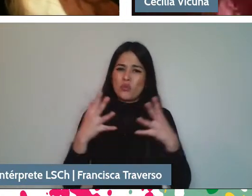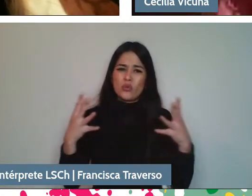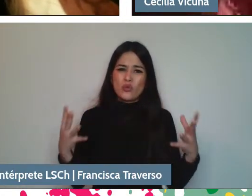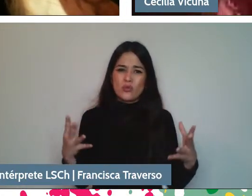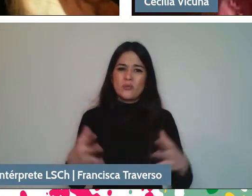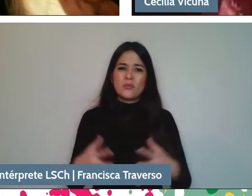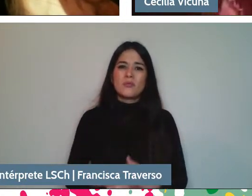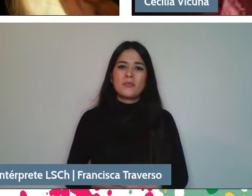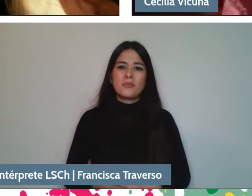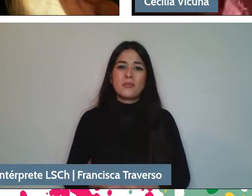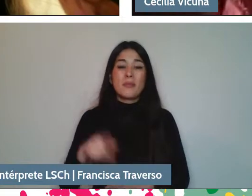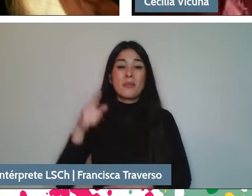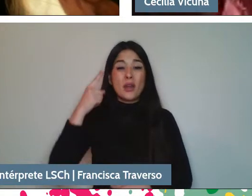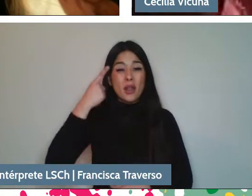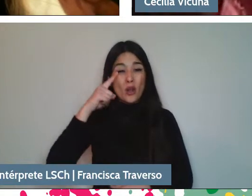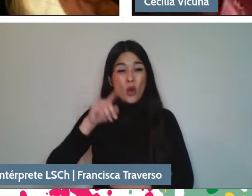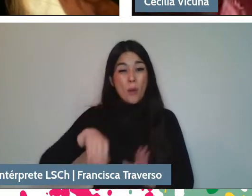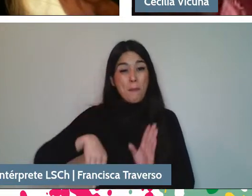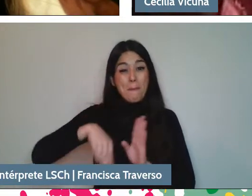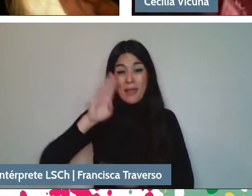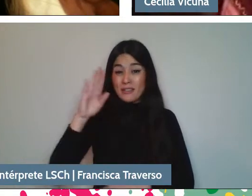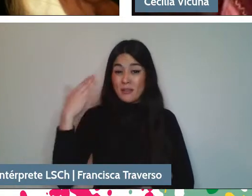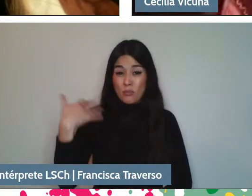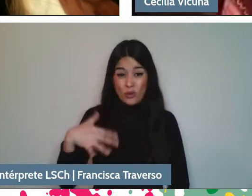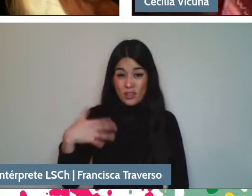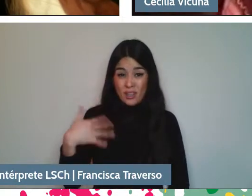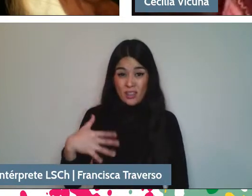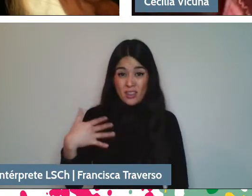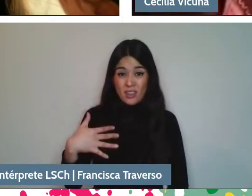pero lo que más importa es lo que uno da.